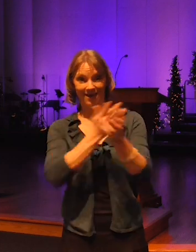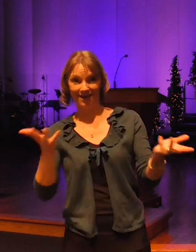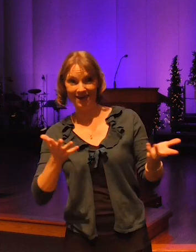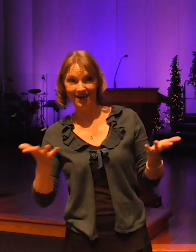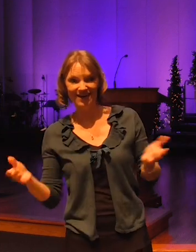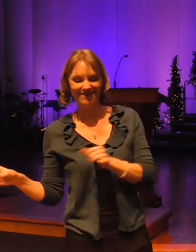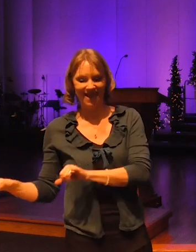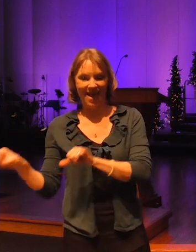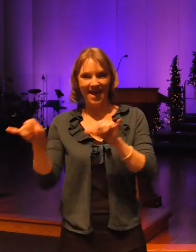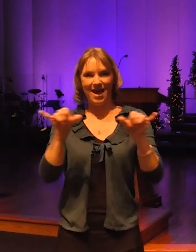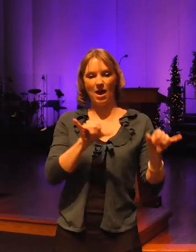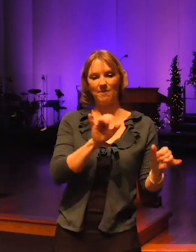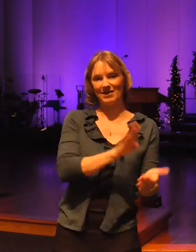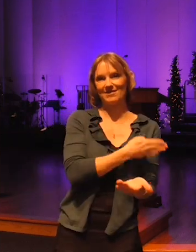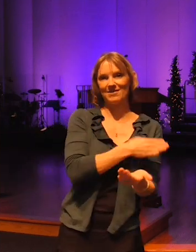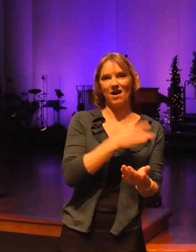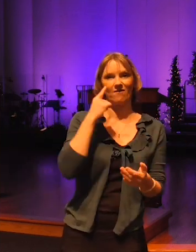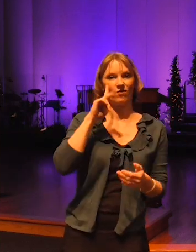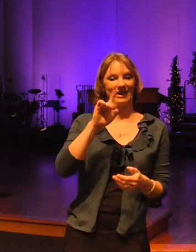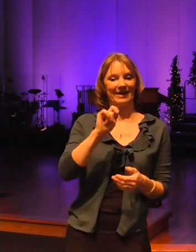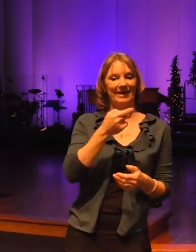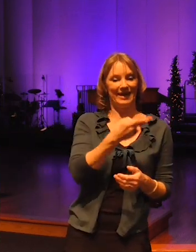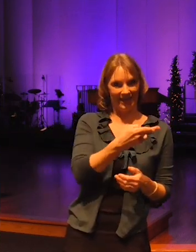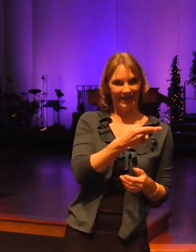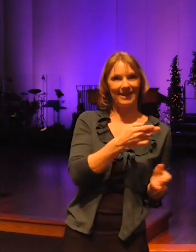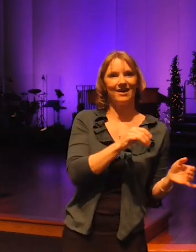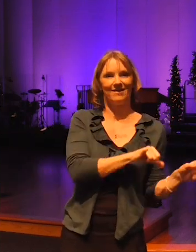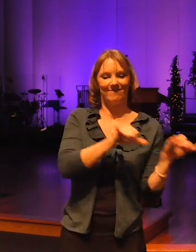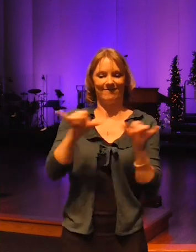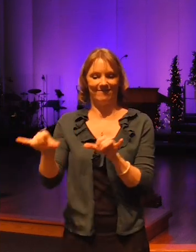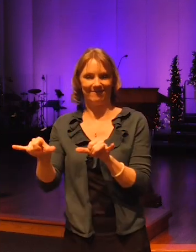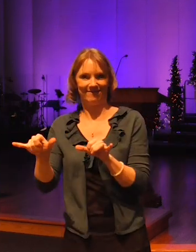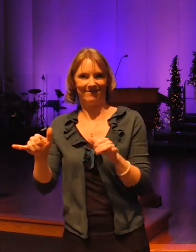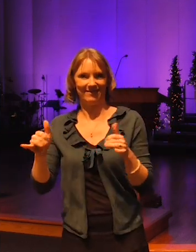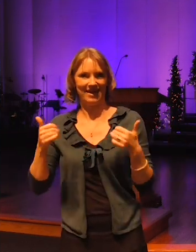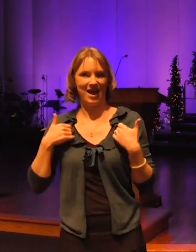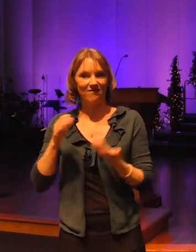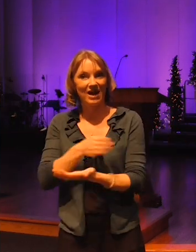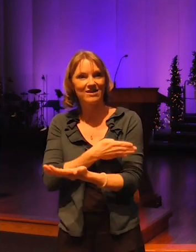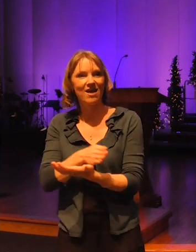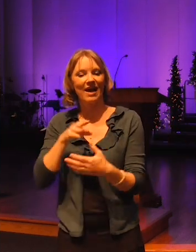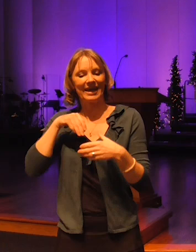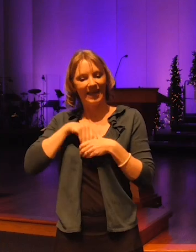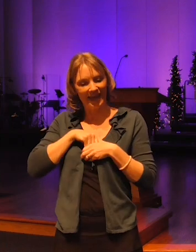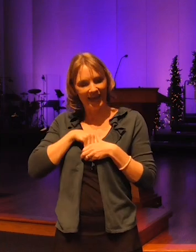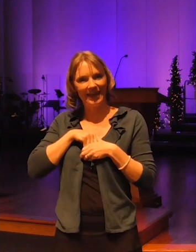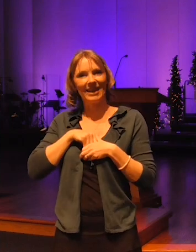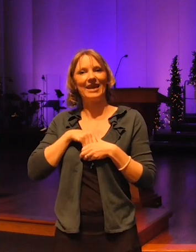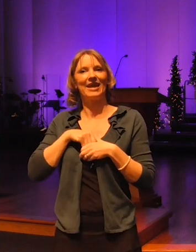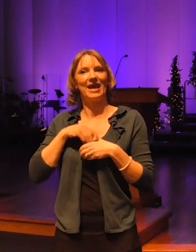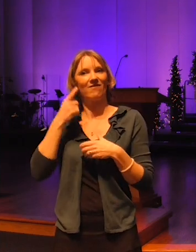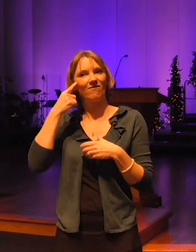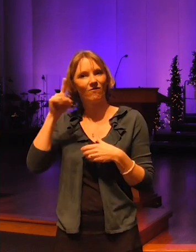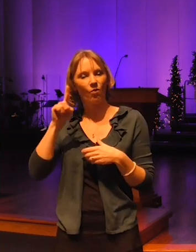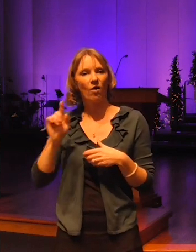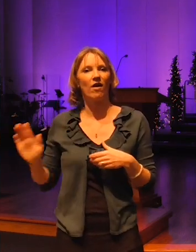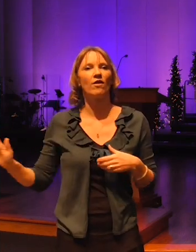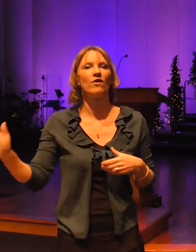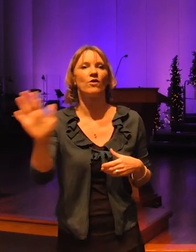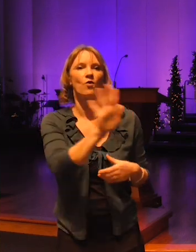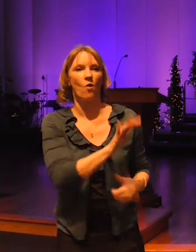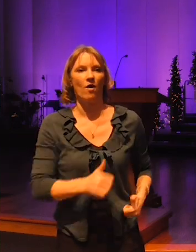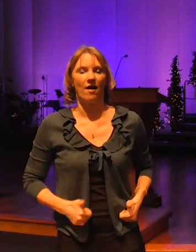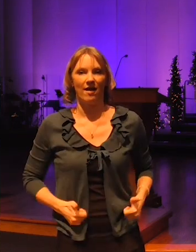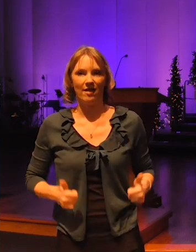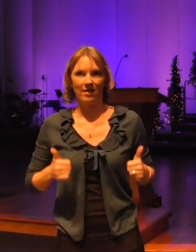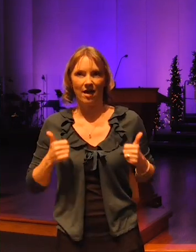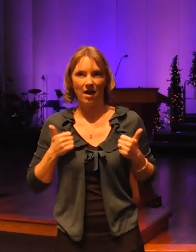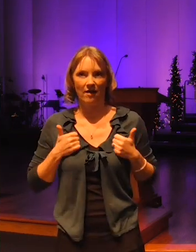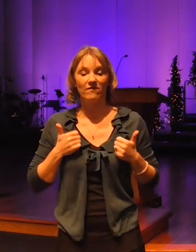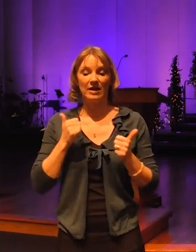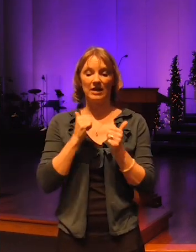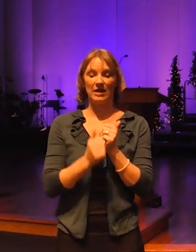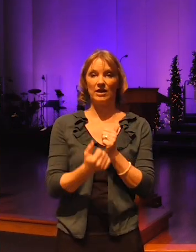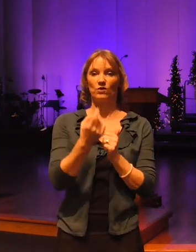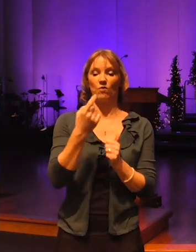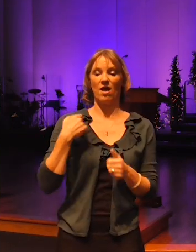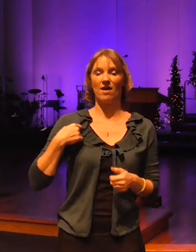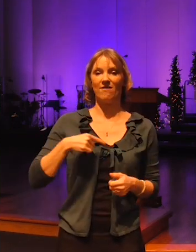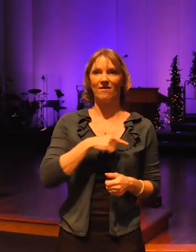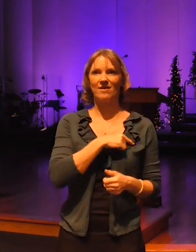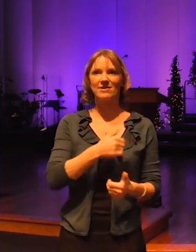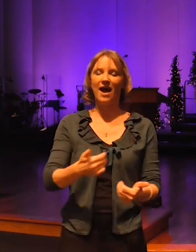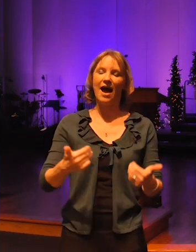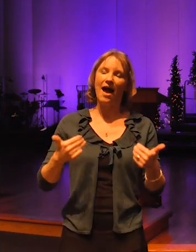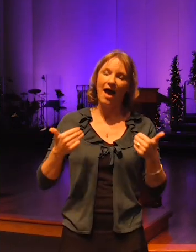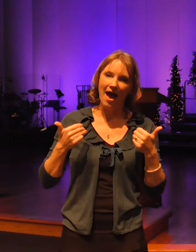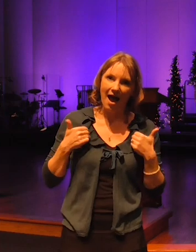Richards, hay una canción en y para tu vida que todos y cada uno de nosotros tenemos una canción y si estamos